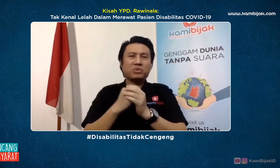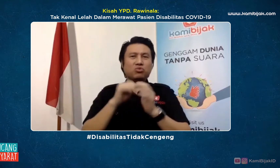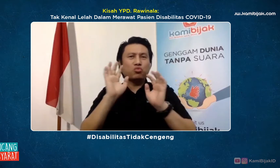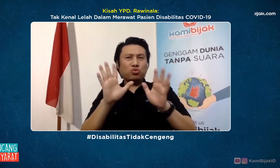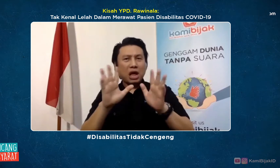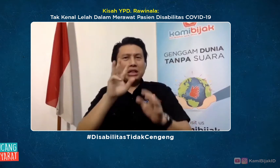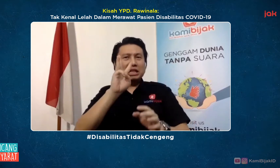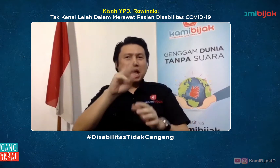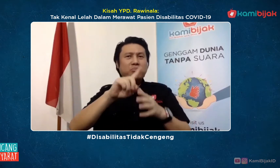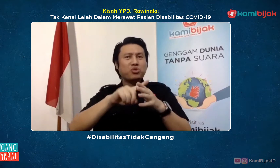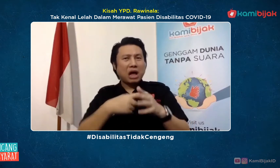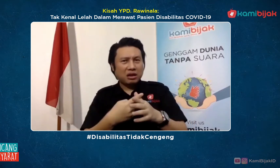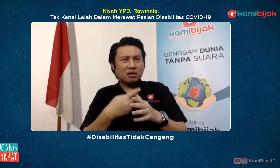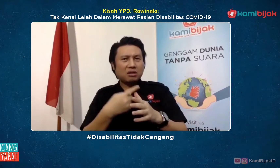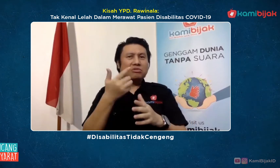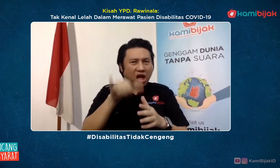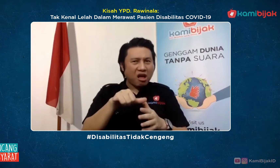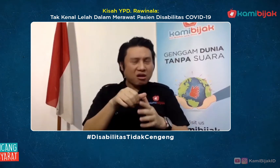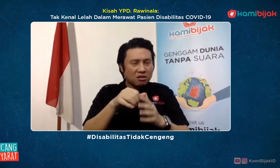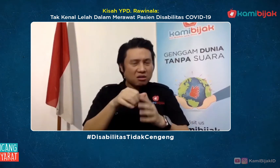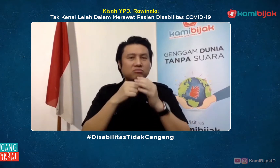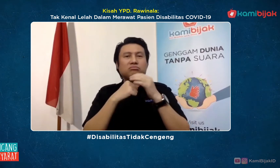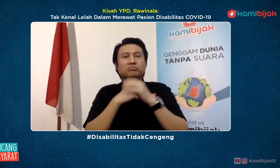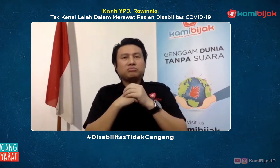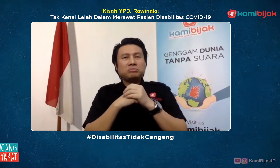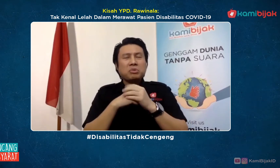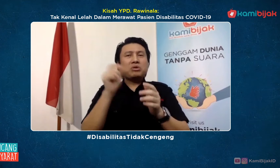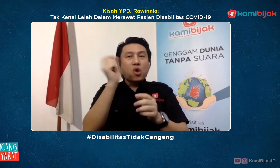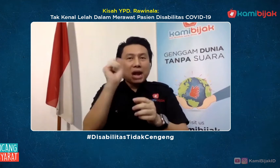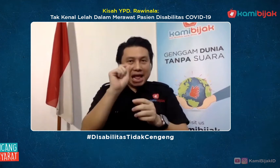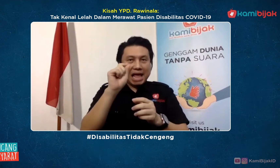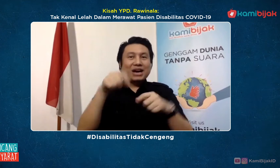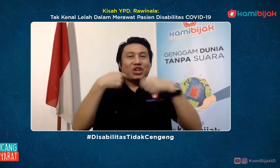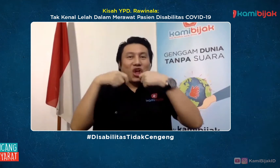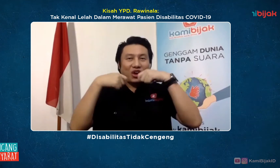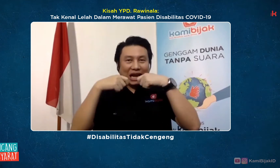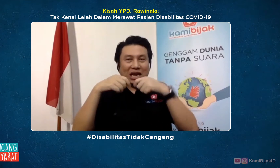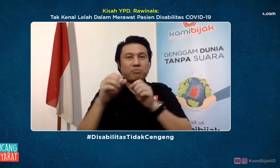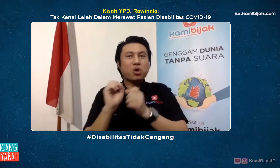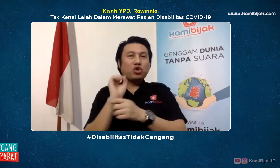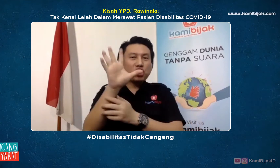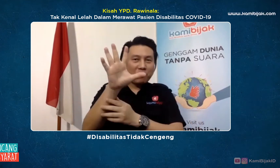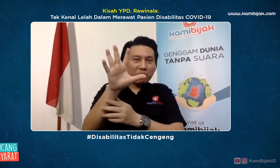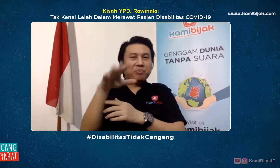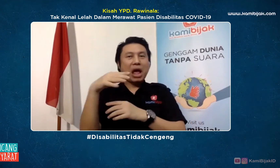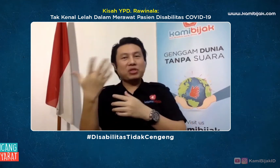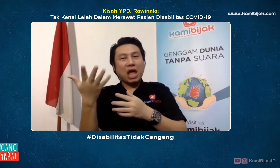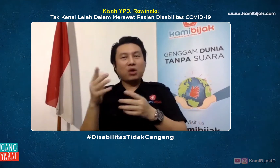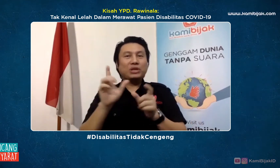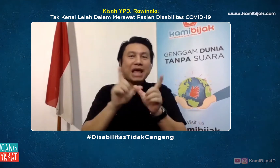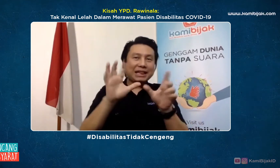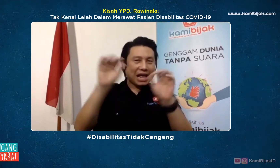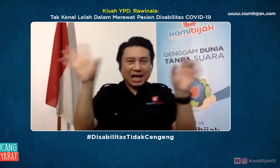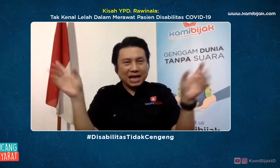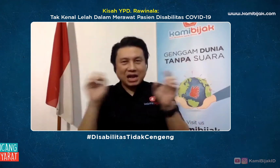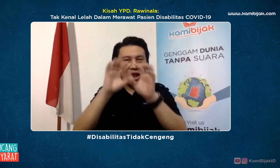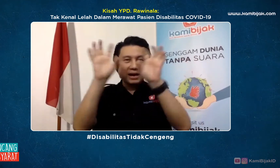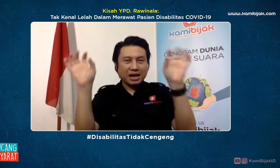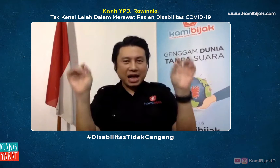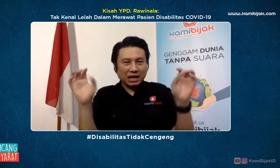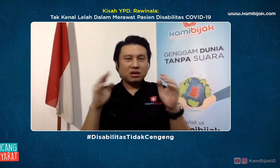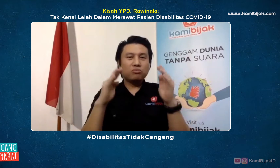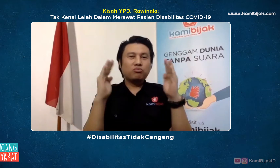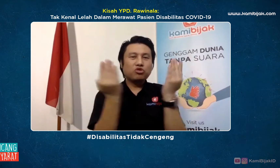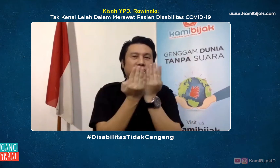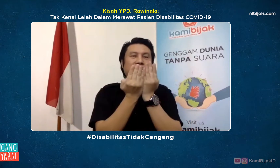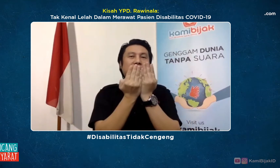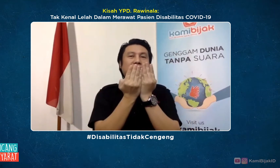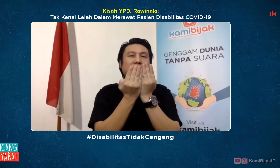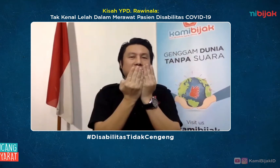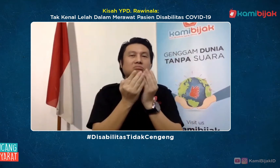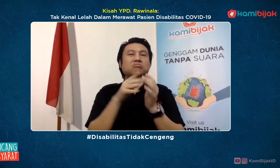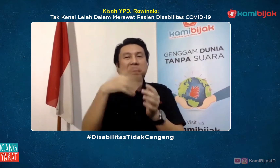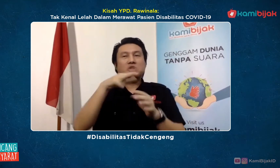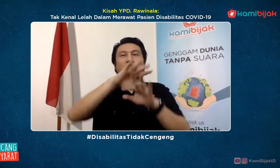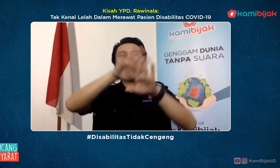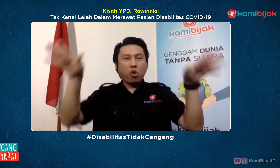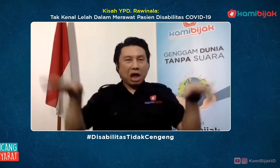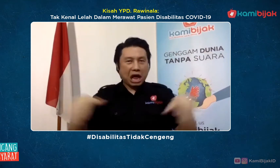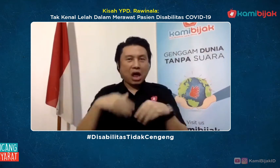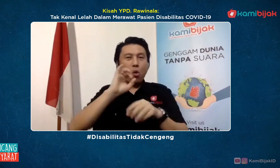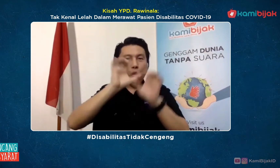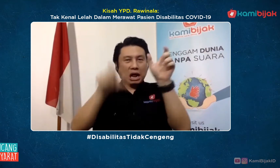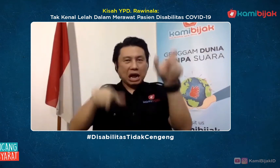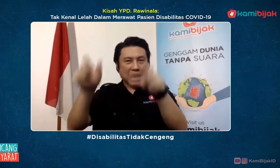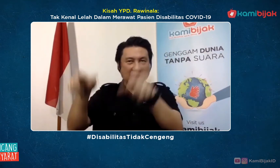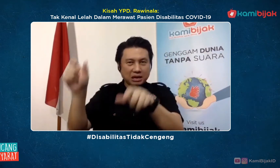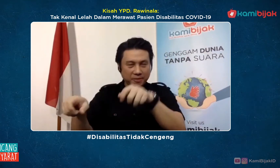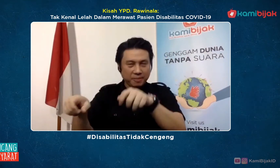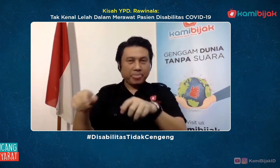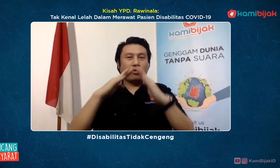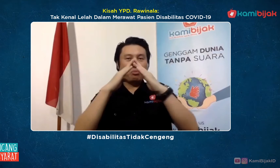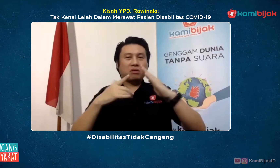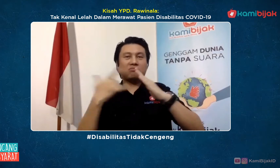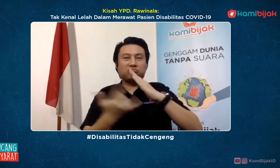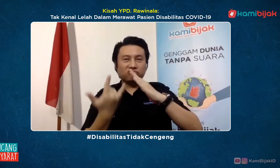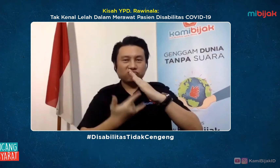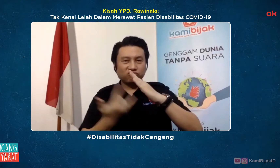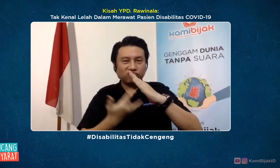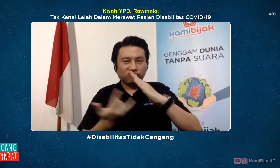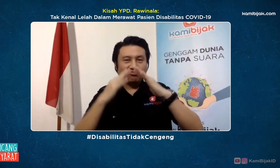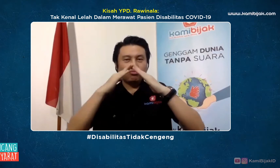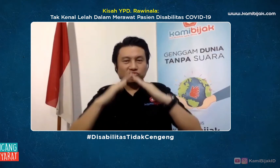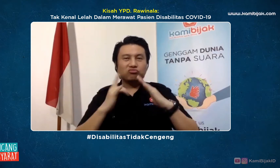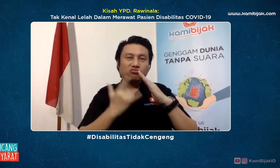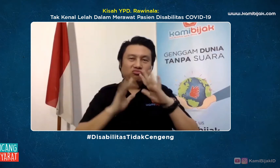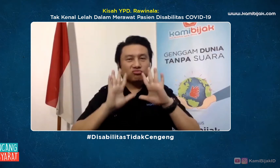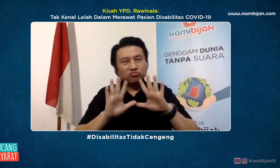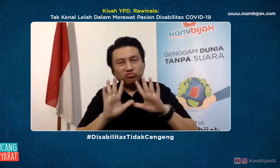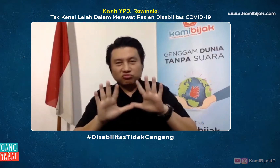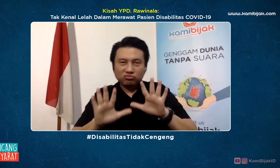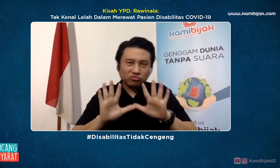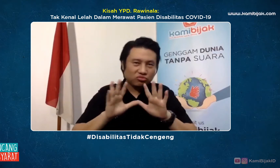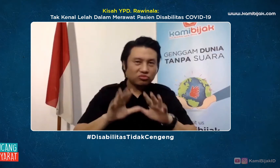Sudah 3 bulan ya, sekolah-restoran-wisata-mall tutup, kita semua di rumah saja.